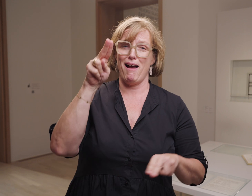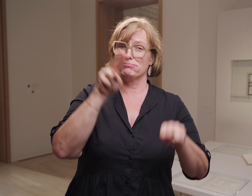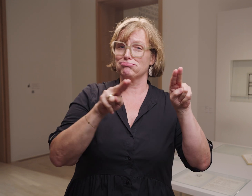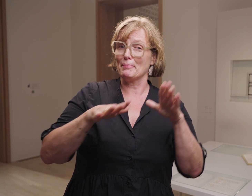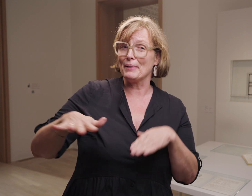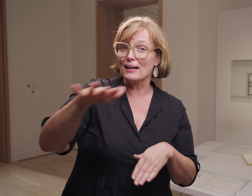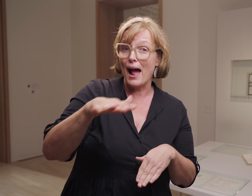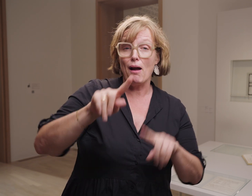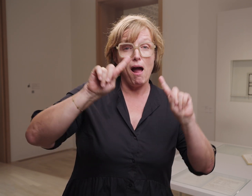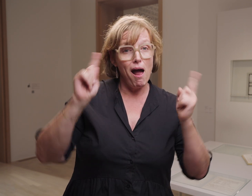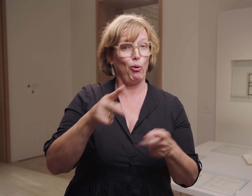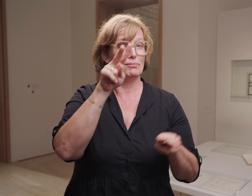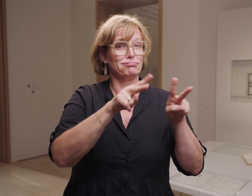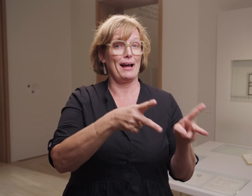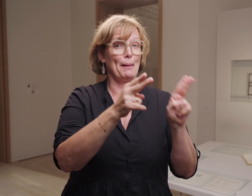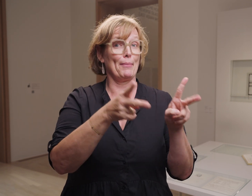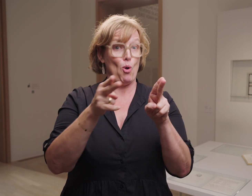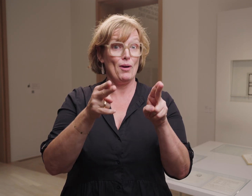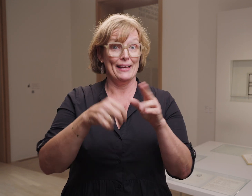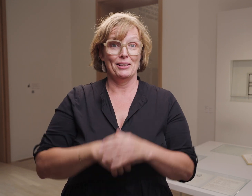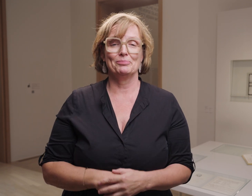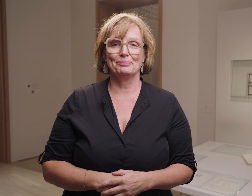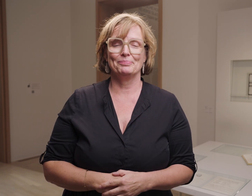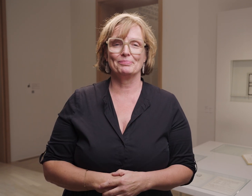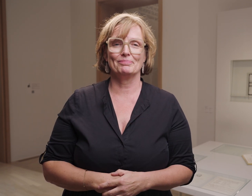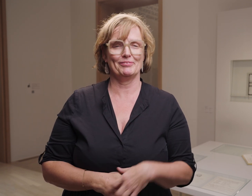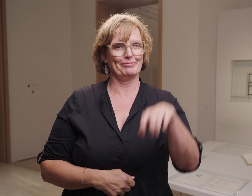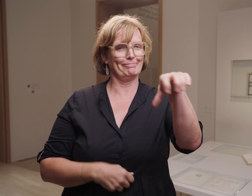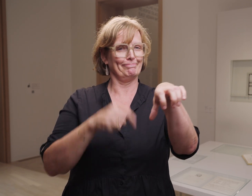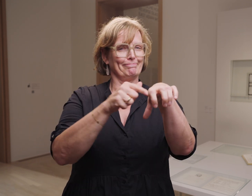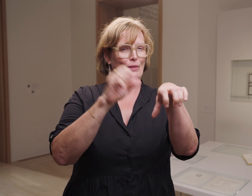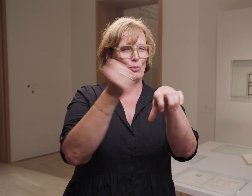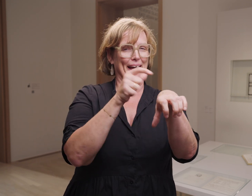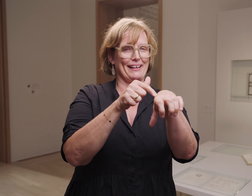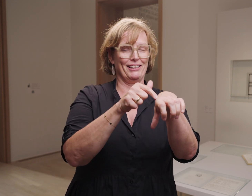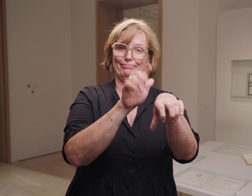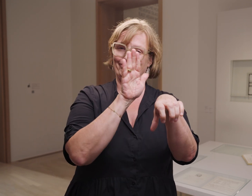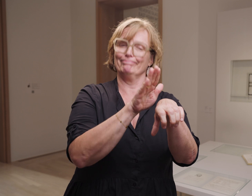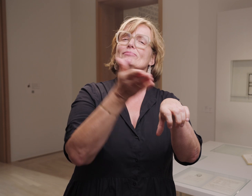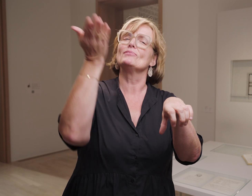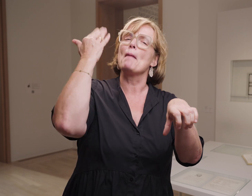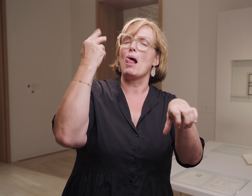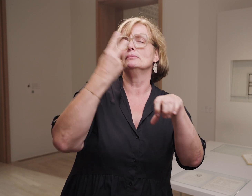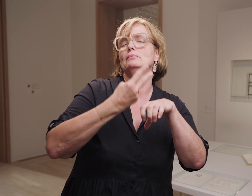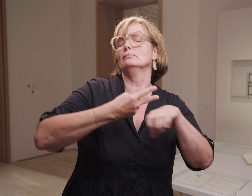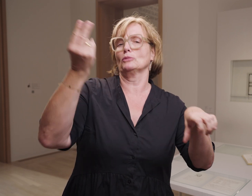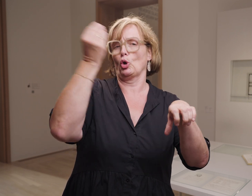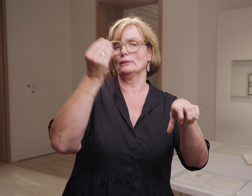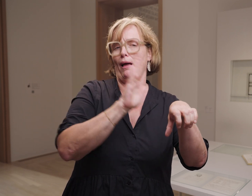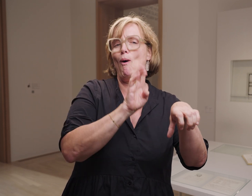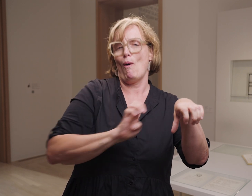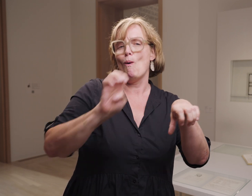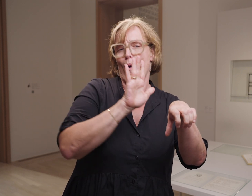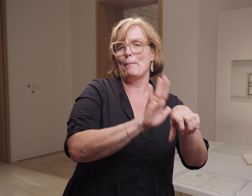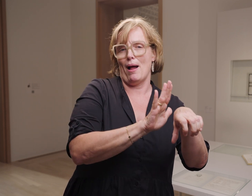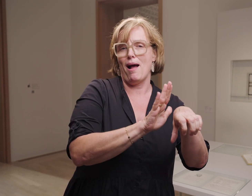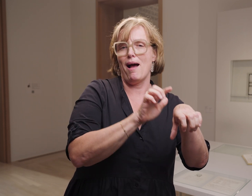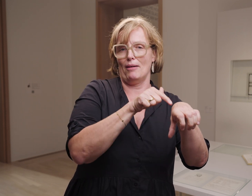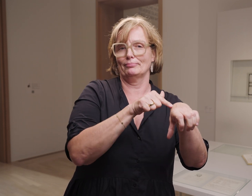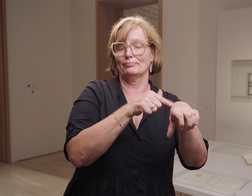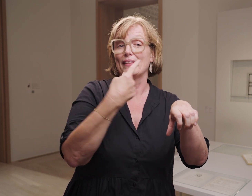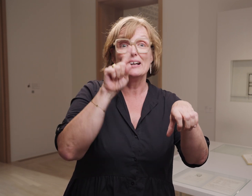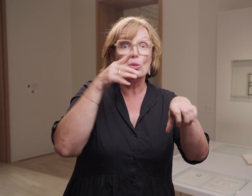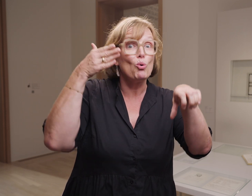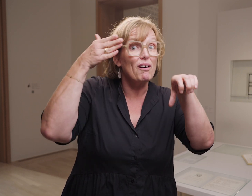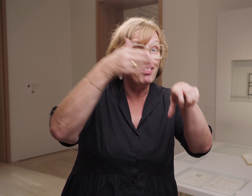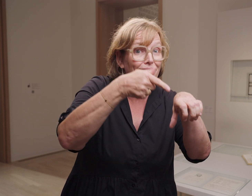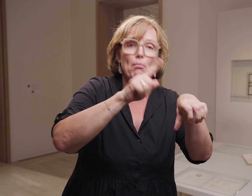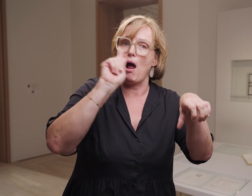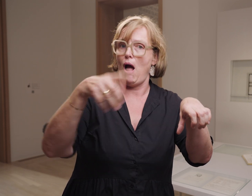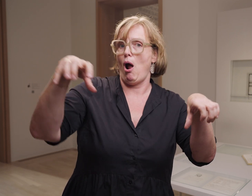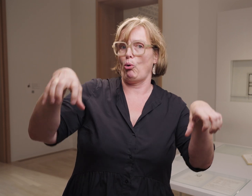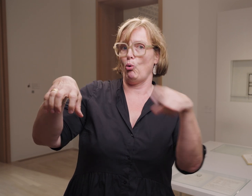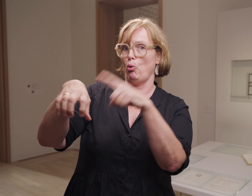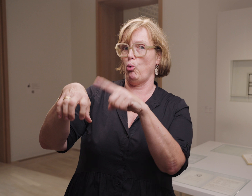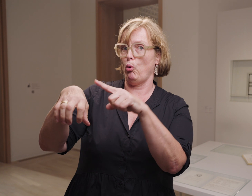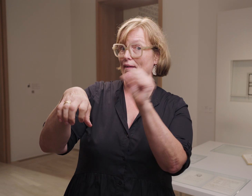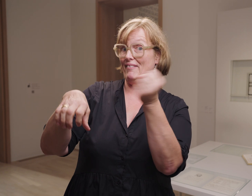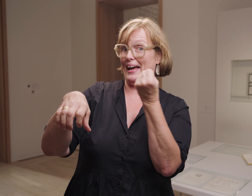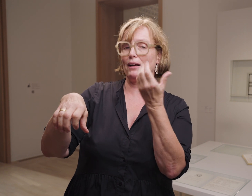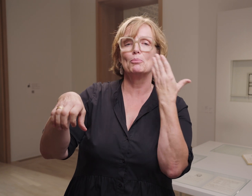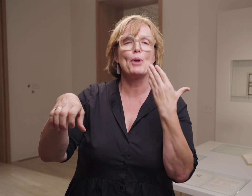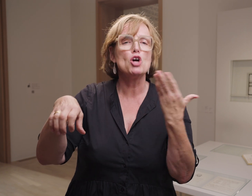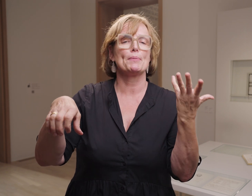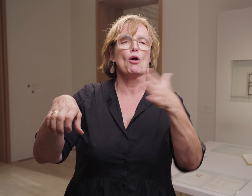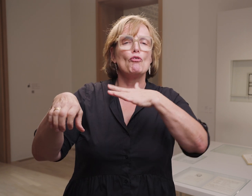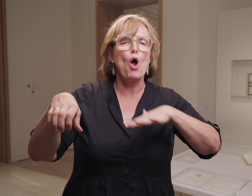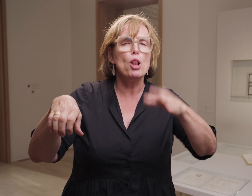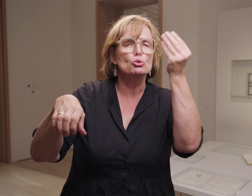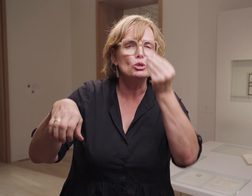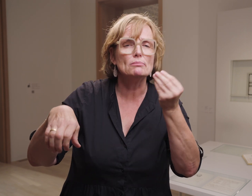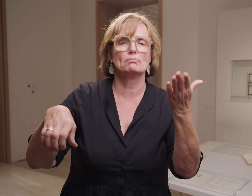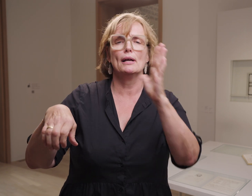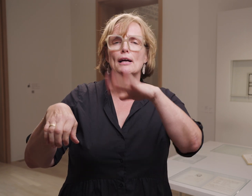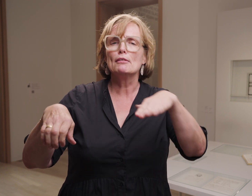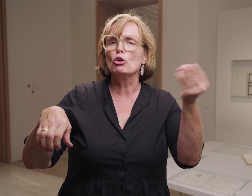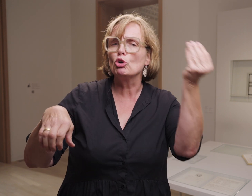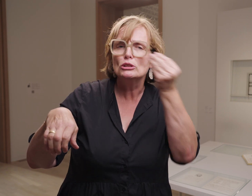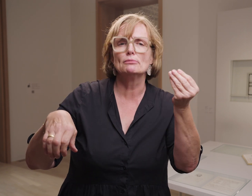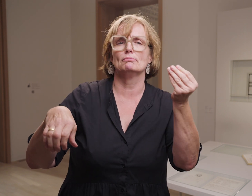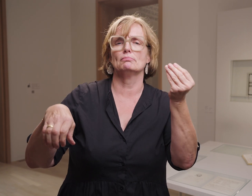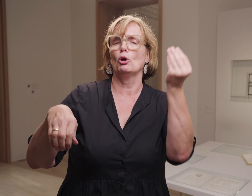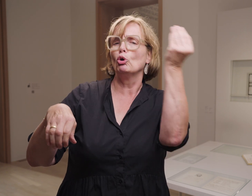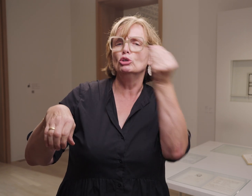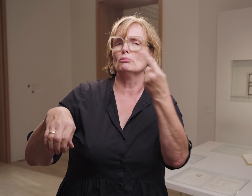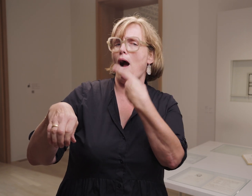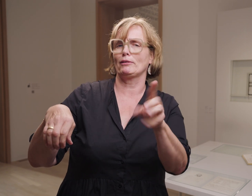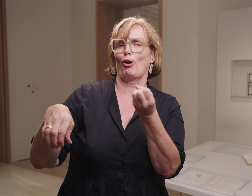Volkskunst, Kinderkunst und Kunstwerke aus anderen Kulturen wurden neben Werken damals bekannter europäischer Künstler*innen gezeigt.